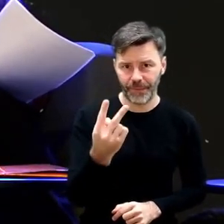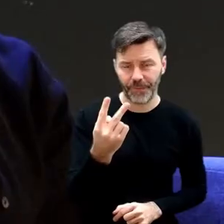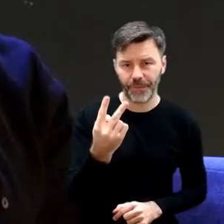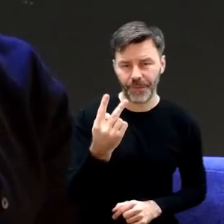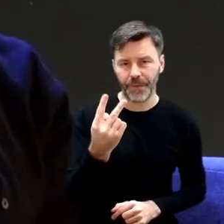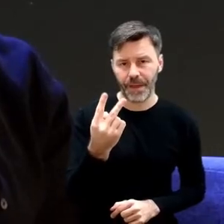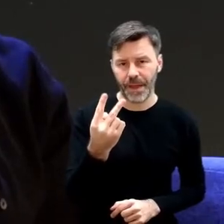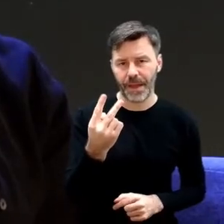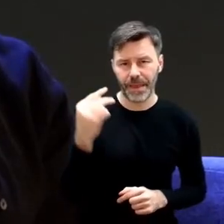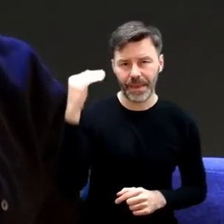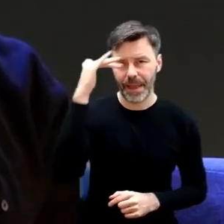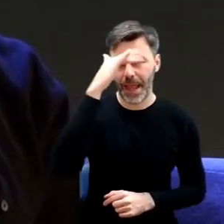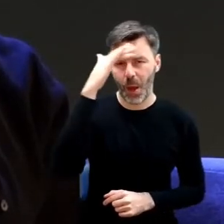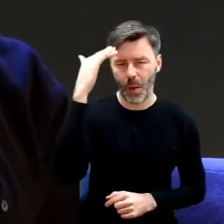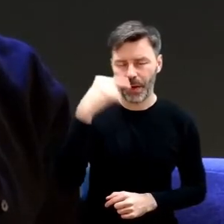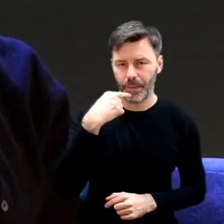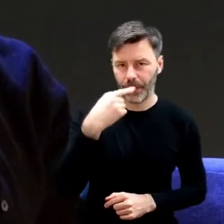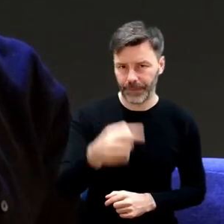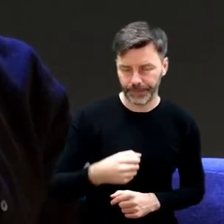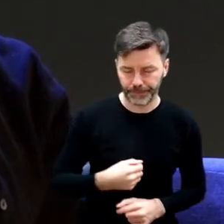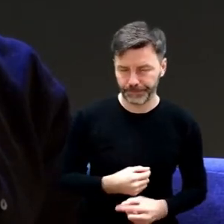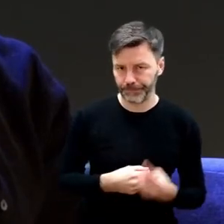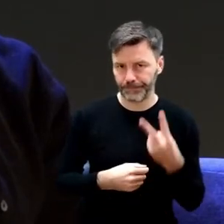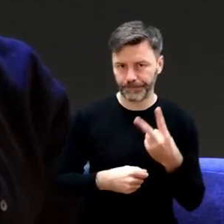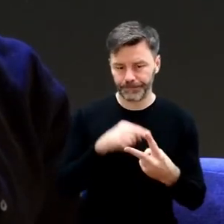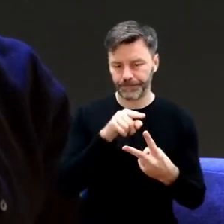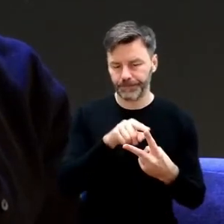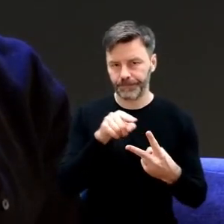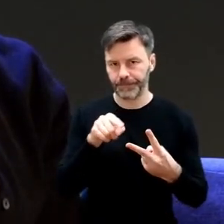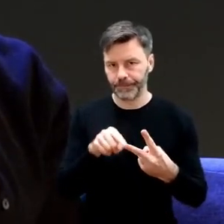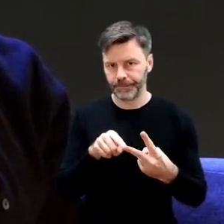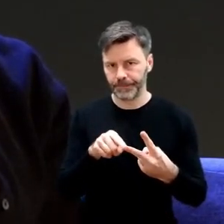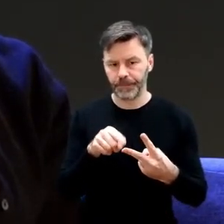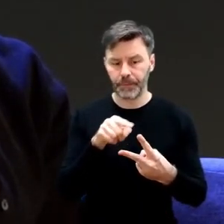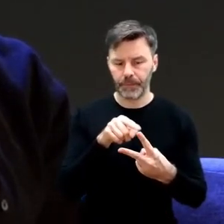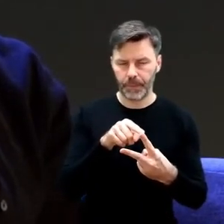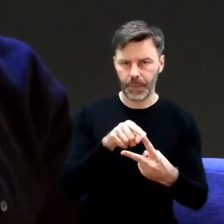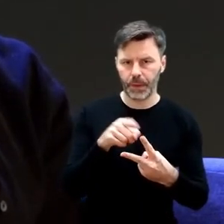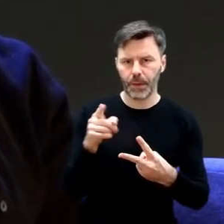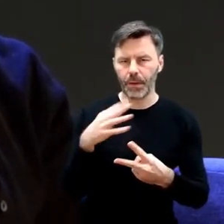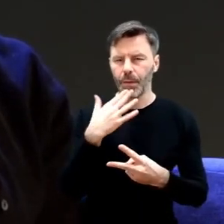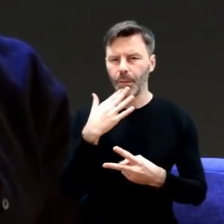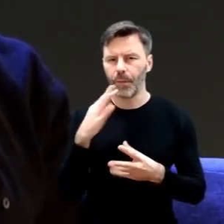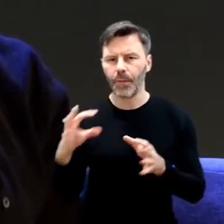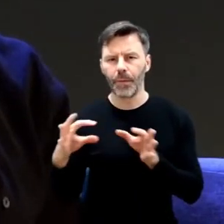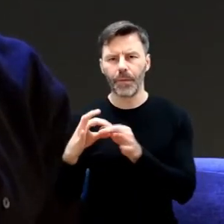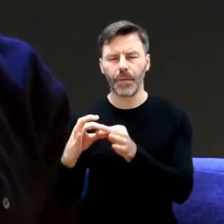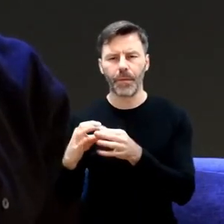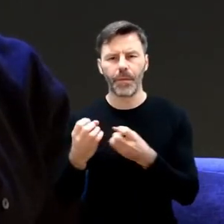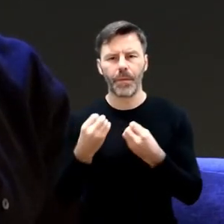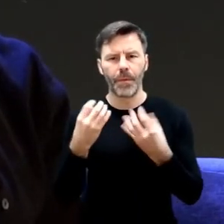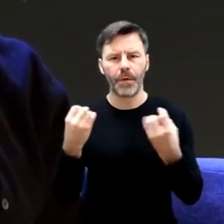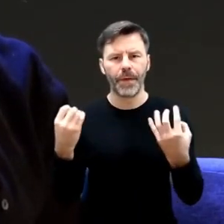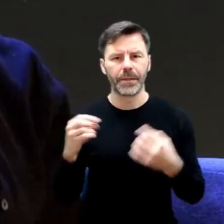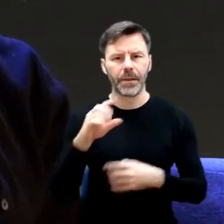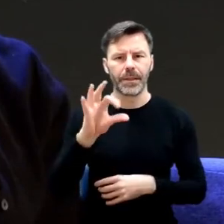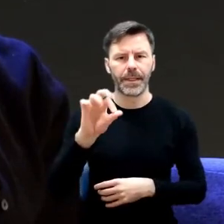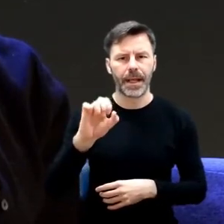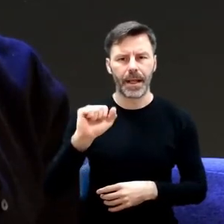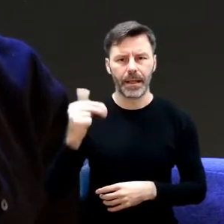Pierwsza, nawiązując do tego, co Pani profesor Sagan powiedziała. Mamy w Polsce, w tej chwili, krajową politykę miejską